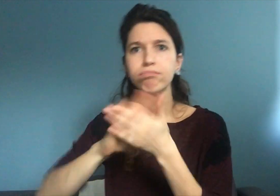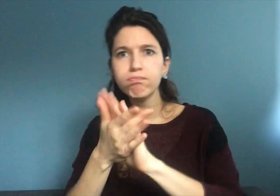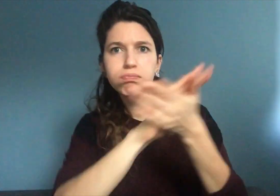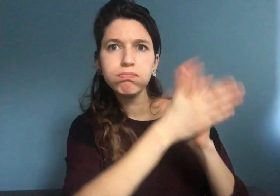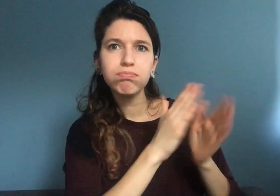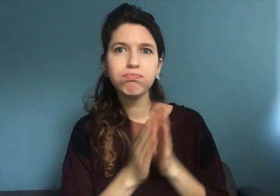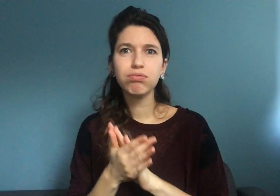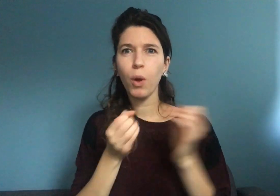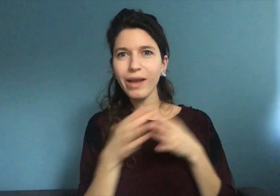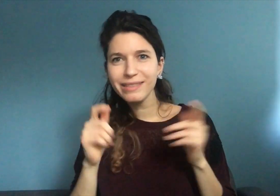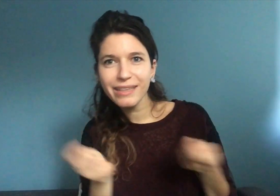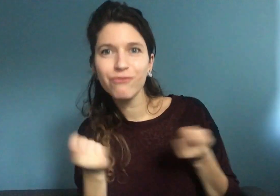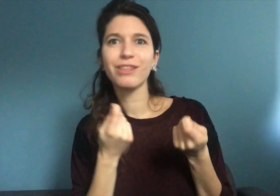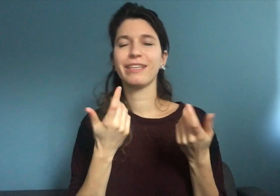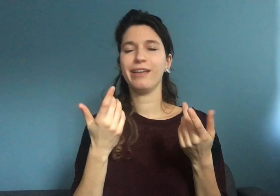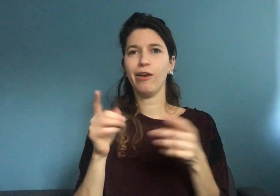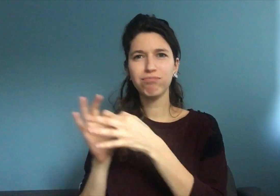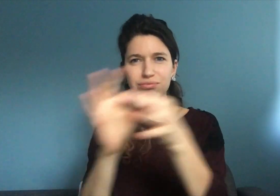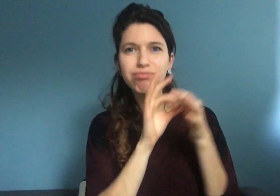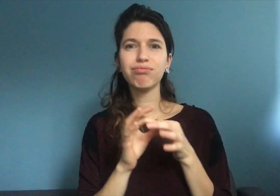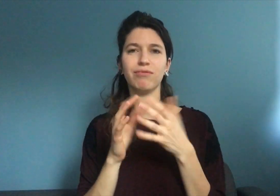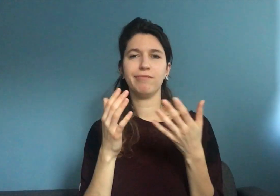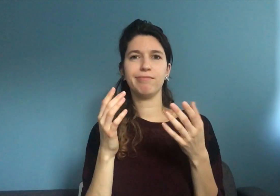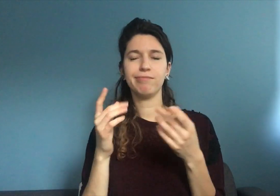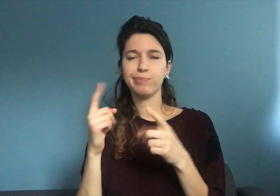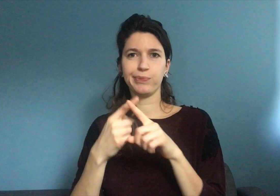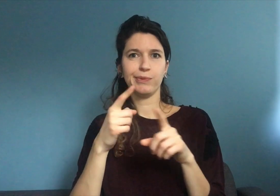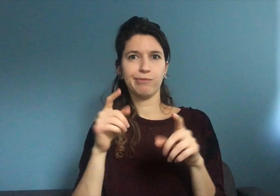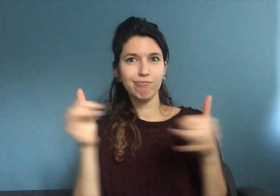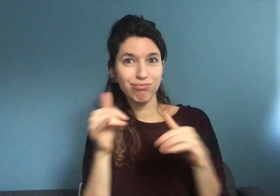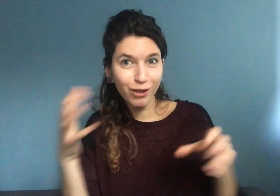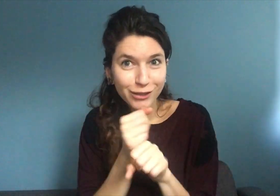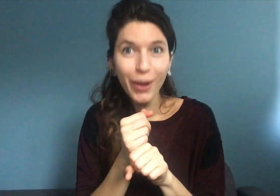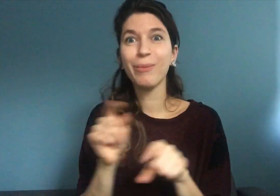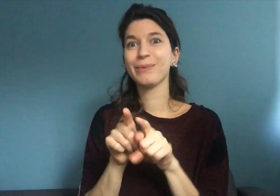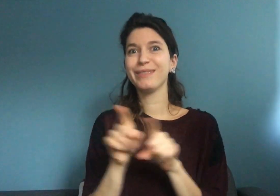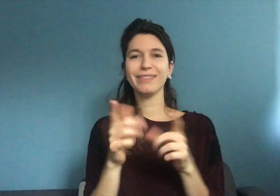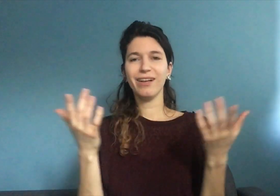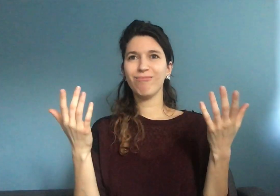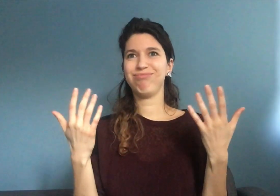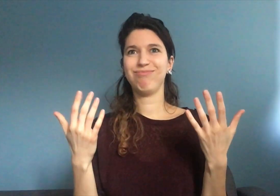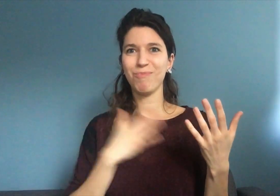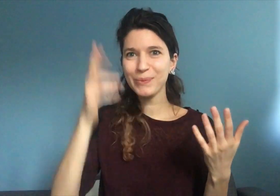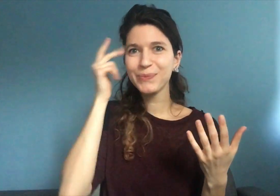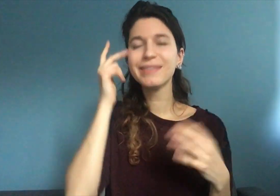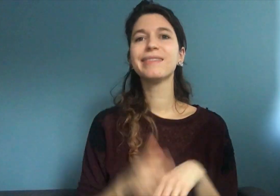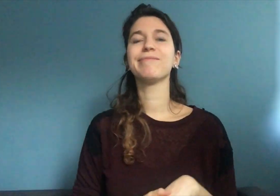entre entendants et sourds, l’organisation des activités, la cohésion, la vie estudiantine,… De bons souvenirs.